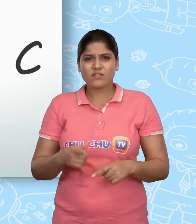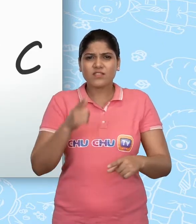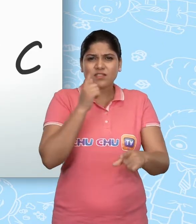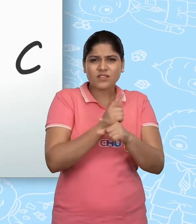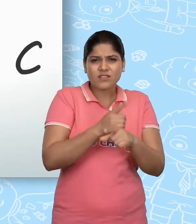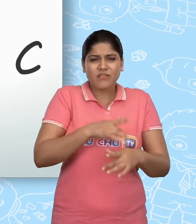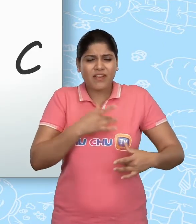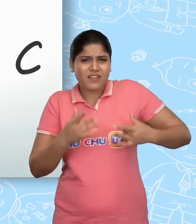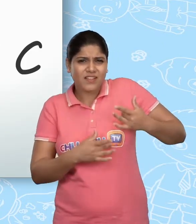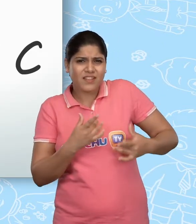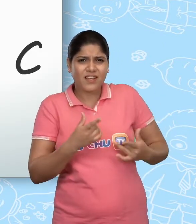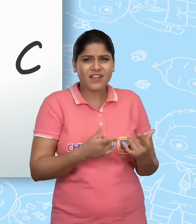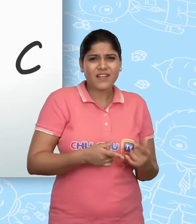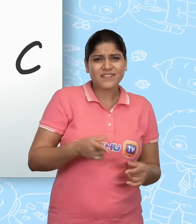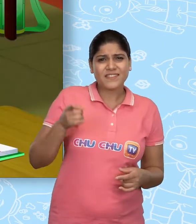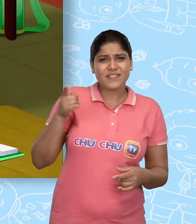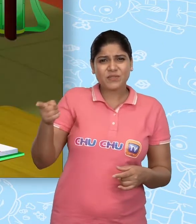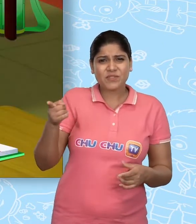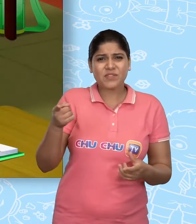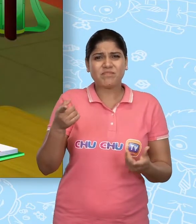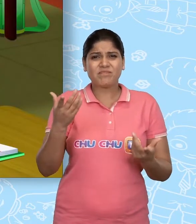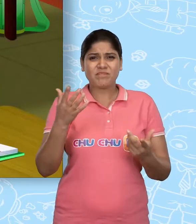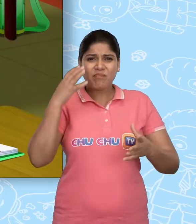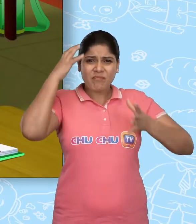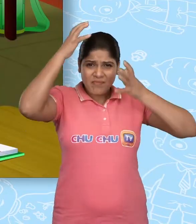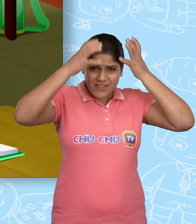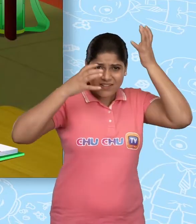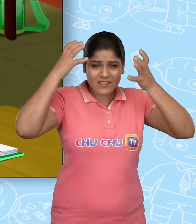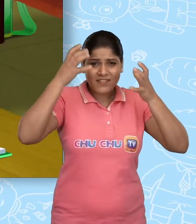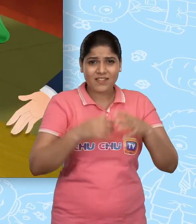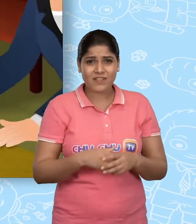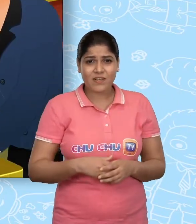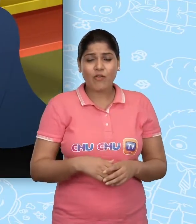Miss Dorothy ने महसूस किया कि ChaCha किसी बात को लेकर परेशान था।